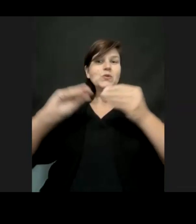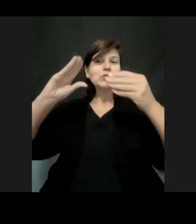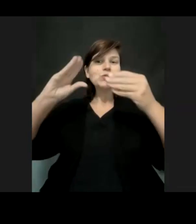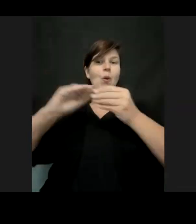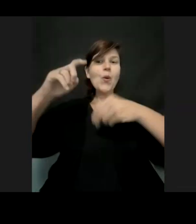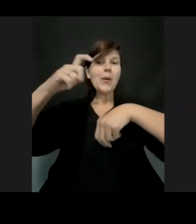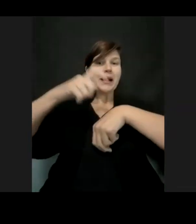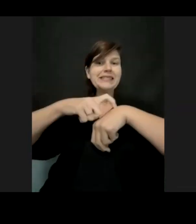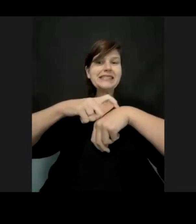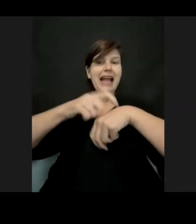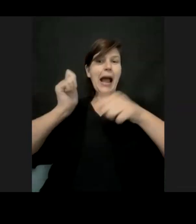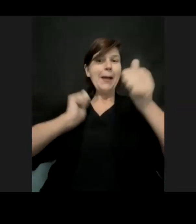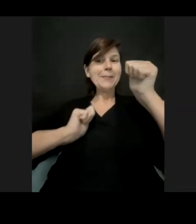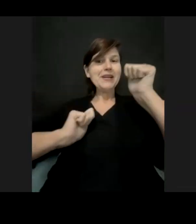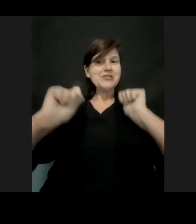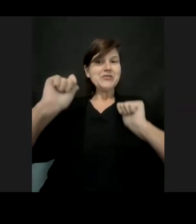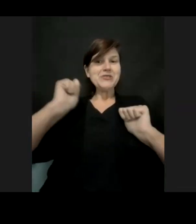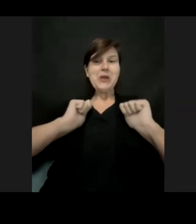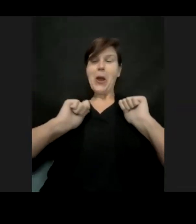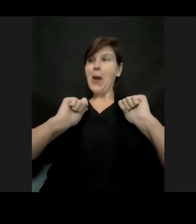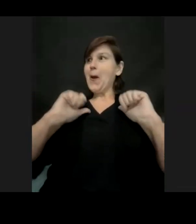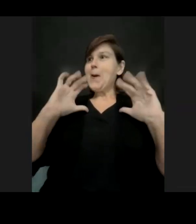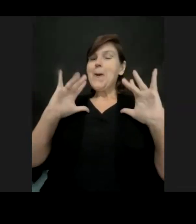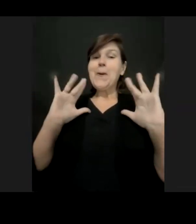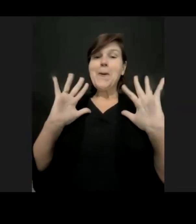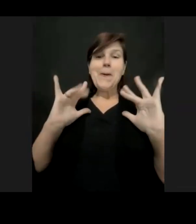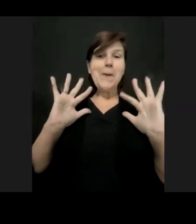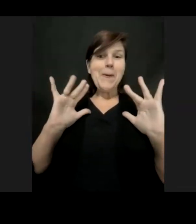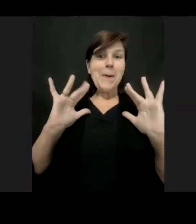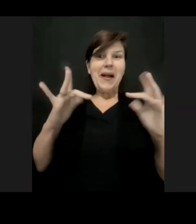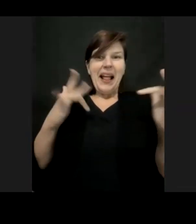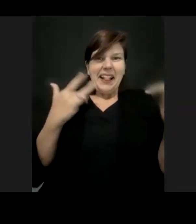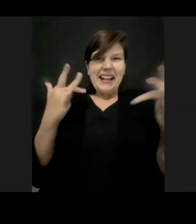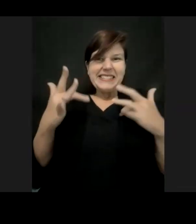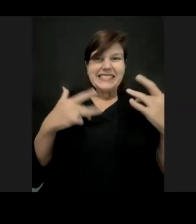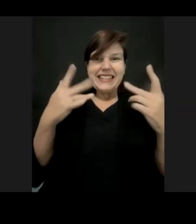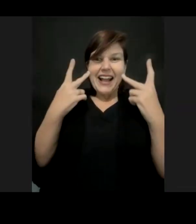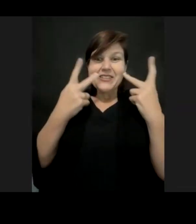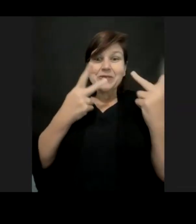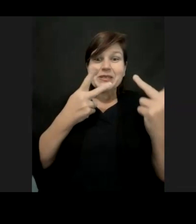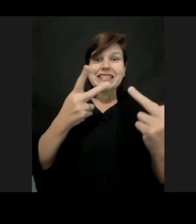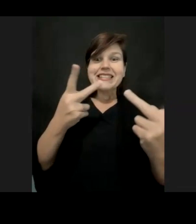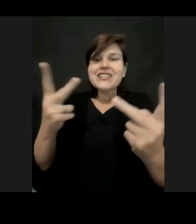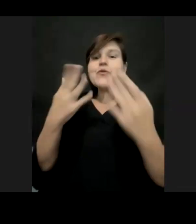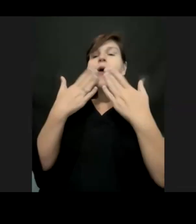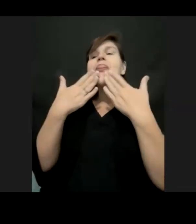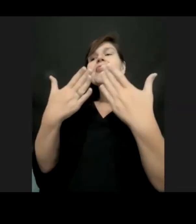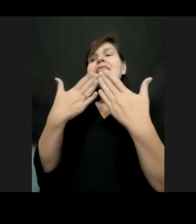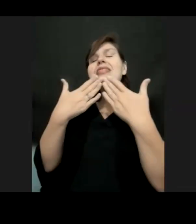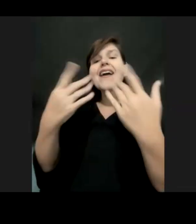Whoop-a-dee-doo, boys and girls, it’s so exciting to see you all! Thanks for coming to our best show ever.